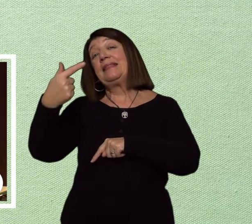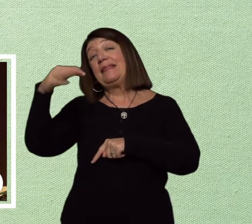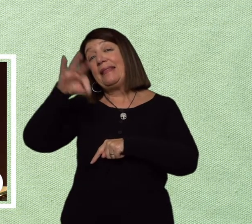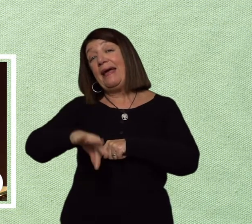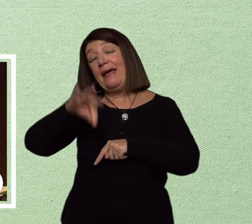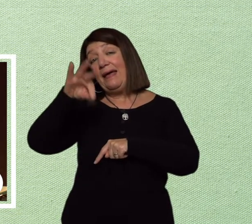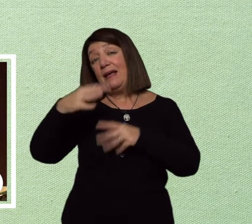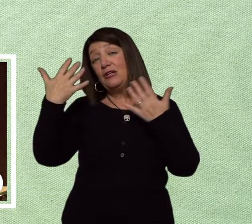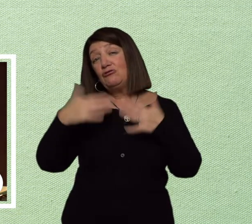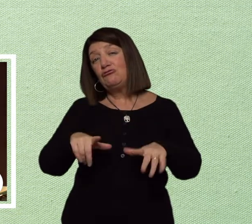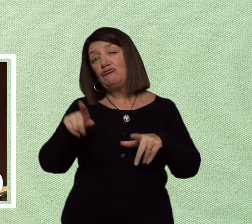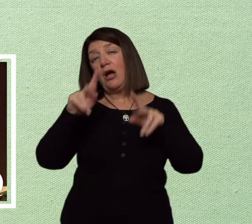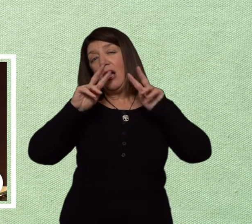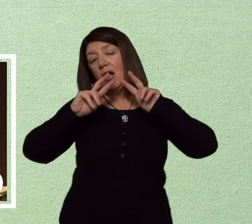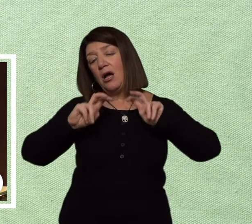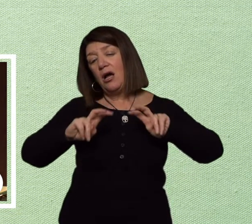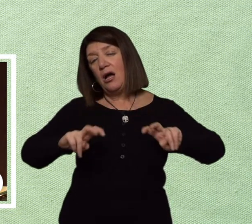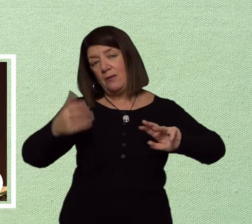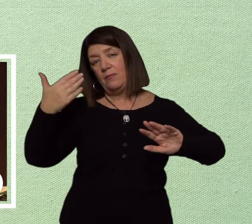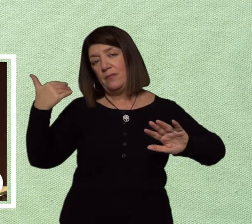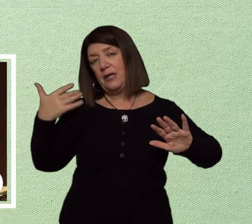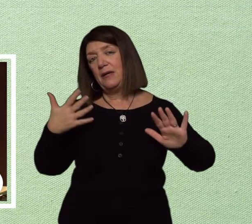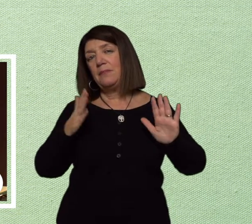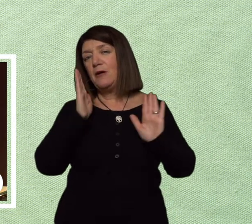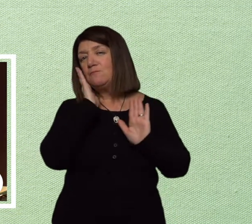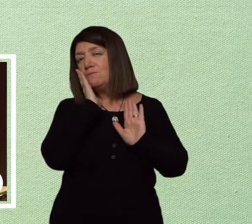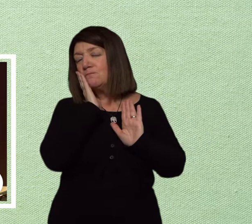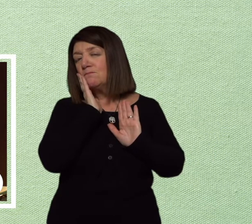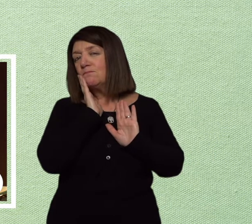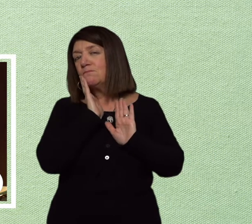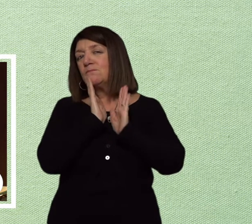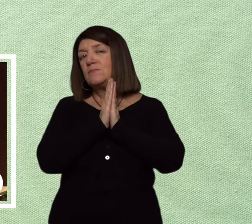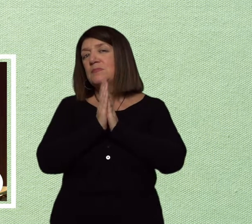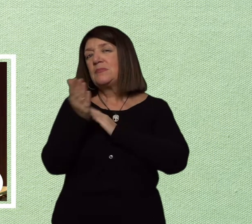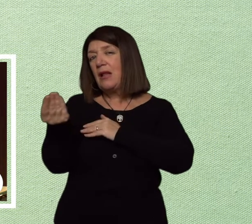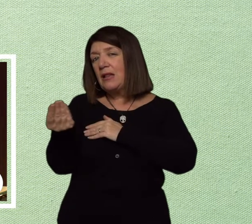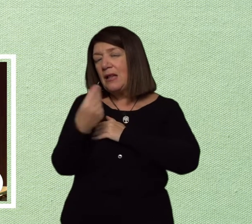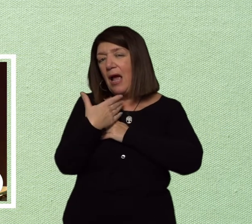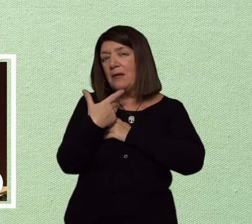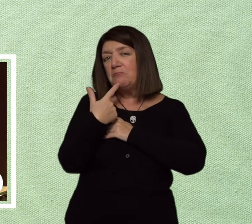un approfondimento su questo, però hai voglia di anche solo darci qualche spunto su come